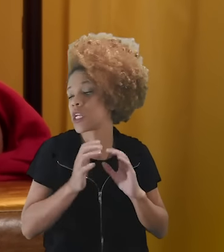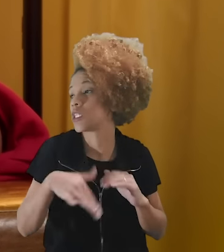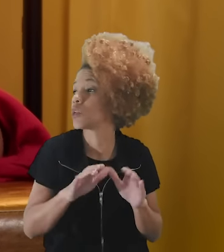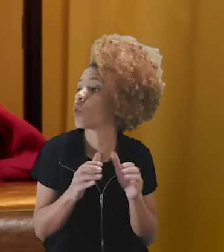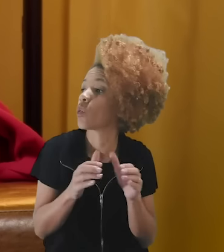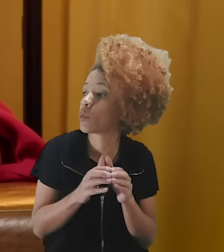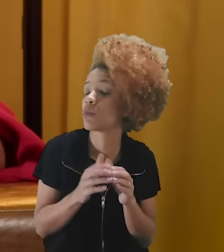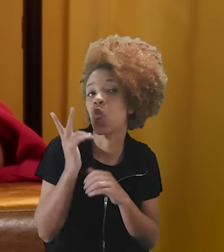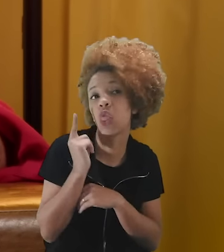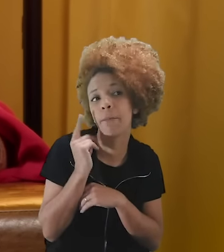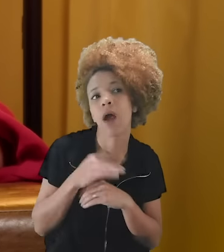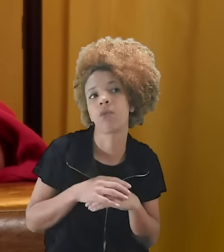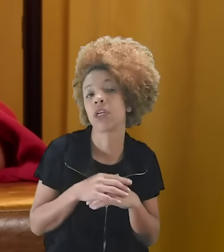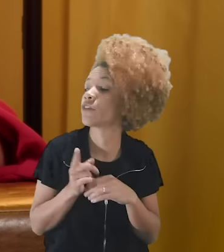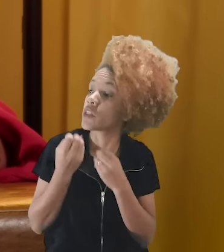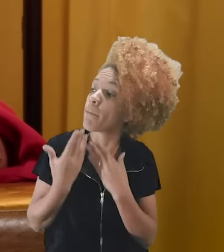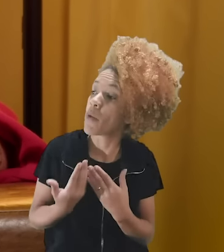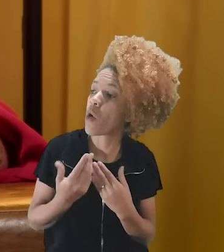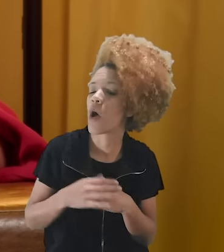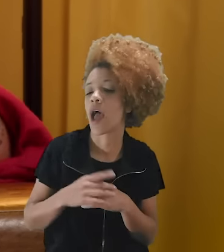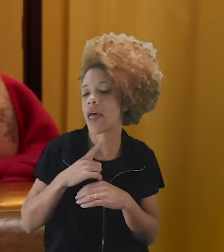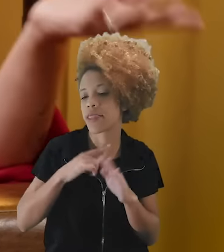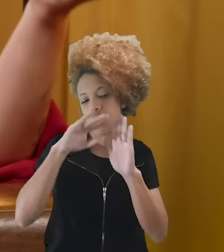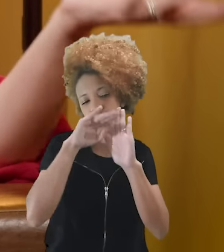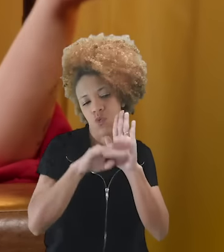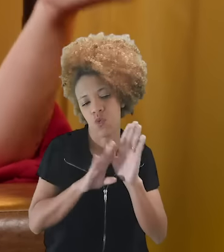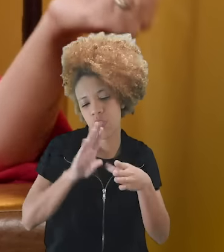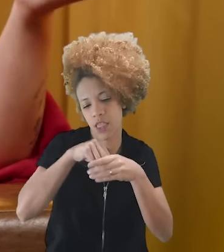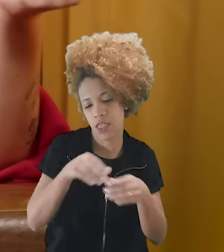com o seu time normal jogando e mostrando que você é bom tendo um ranking bom dentro dentro